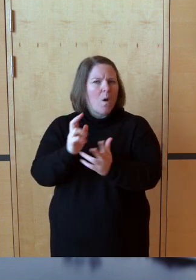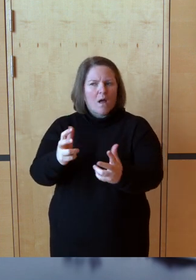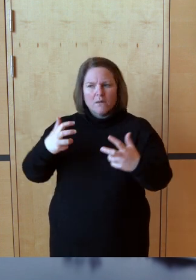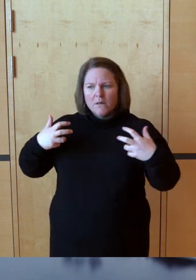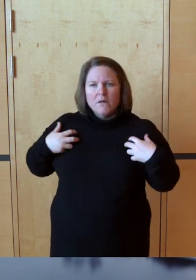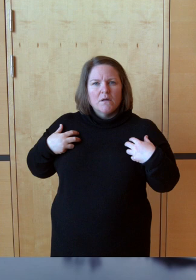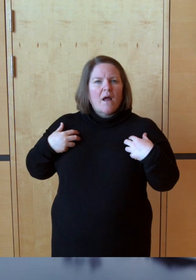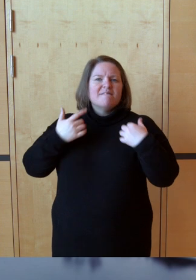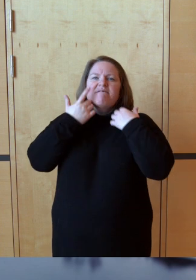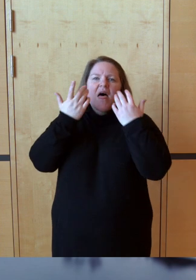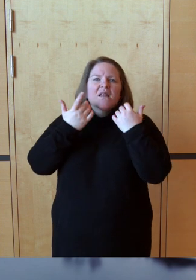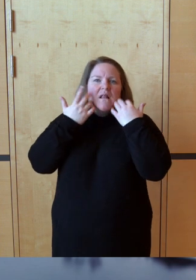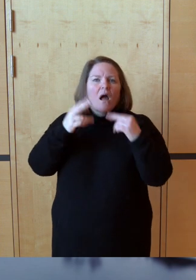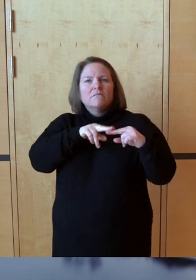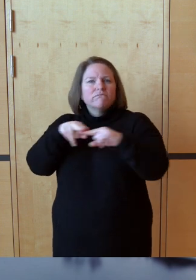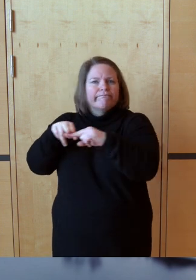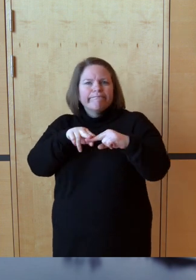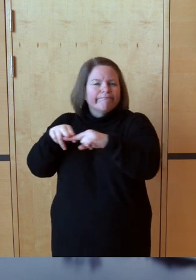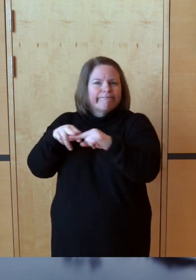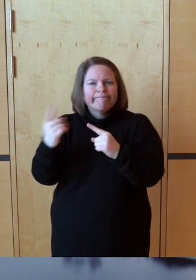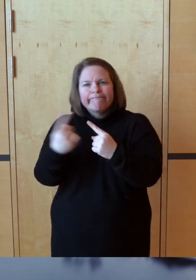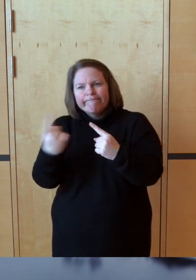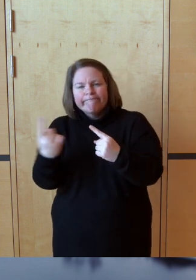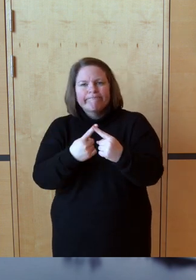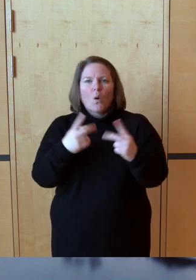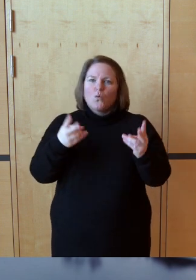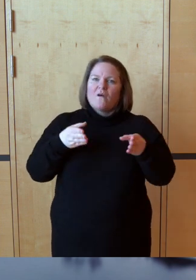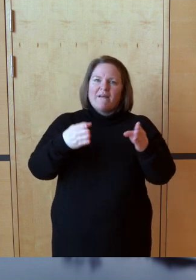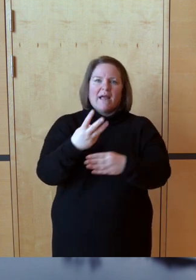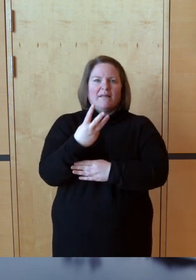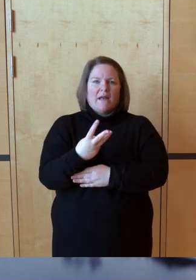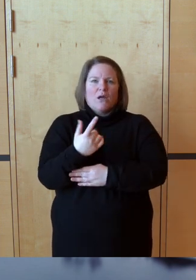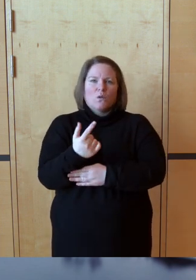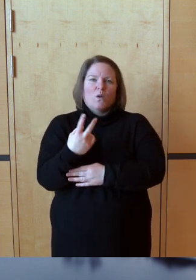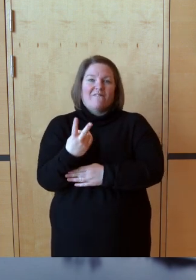Transporter in och ut också väg 372 från Skelleftehamn inte Skellefteå